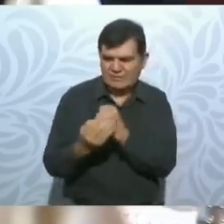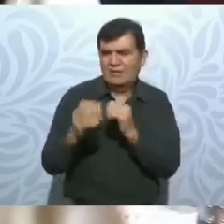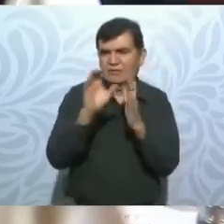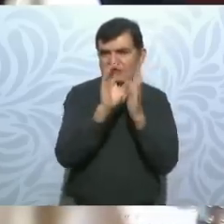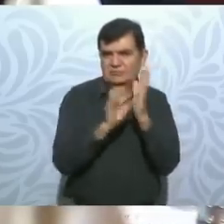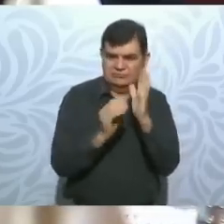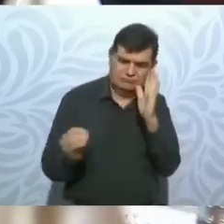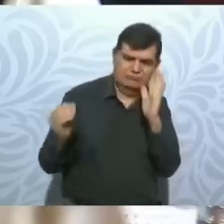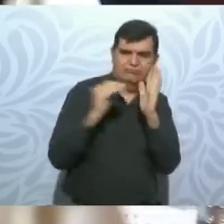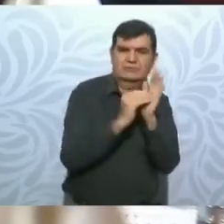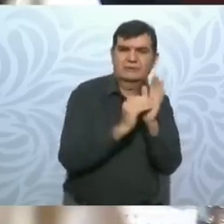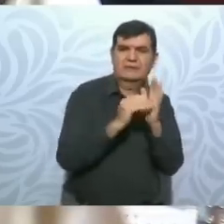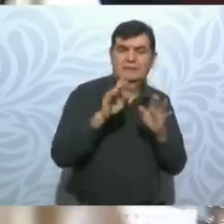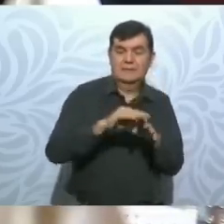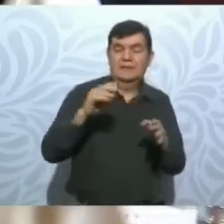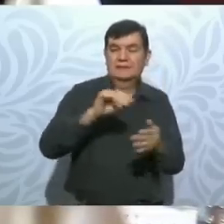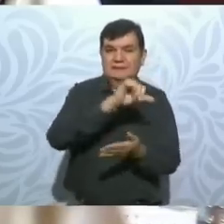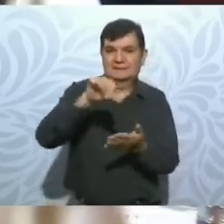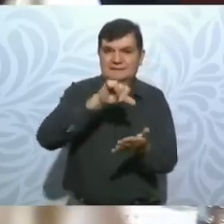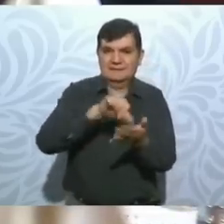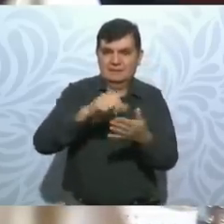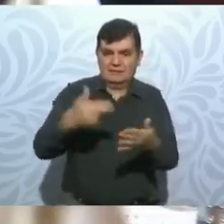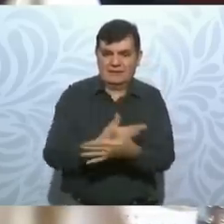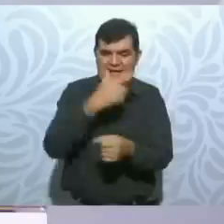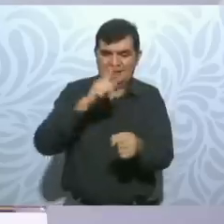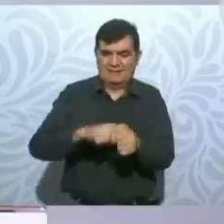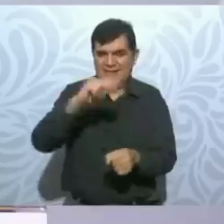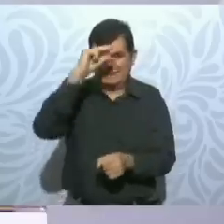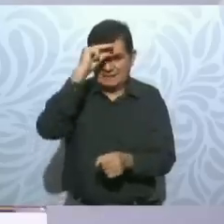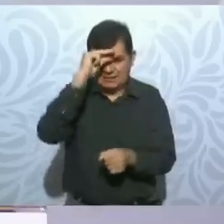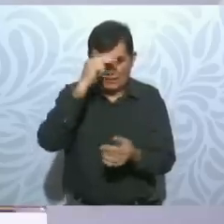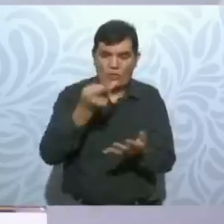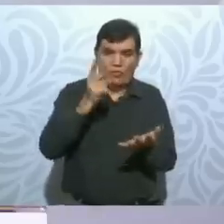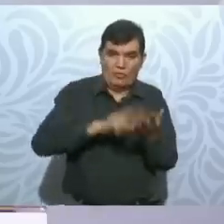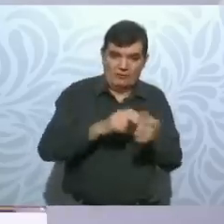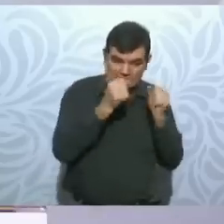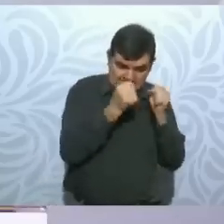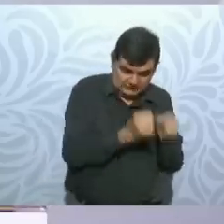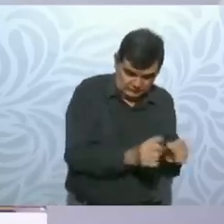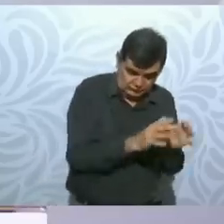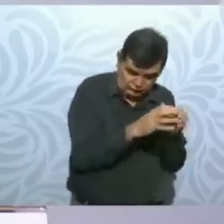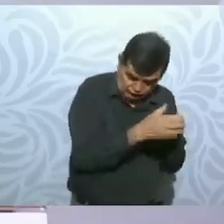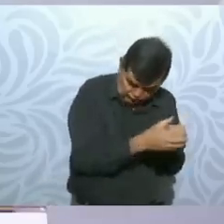Centro Nacional de inteligencia además de la seguridad nacional que es una de sus funciones